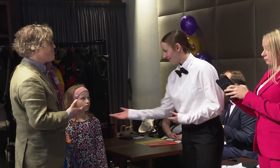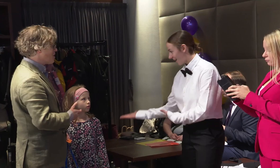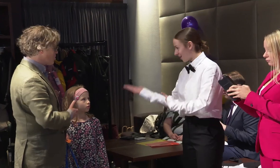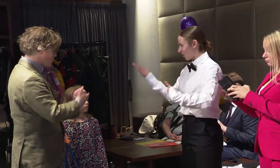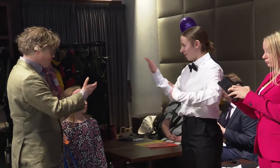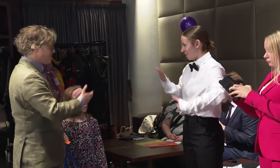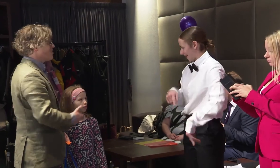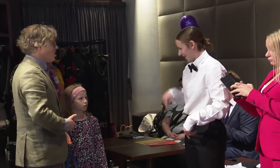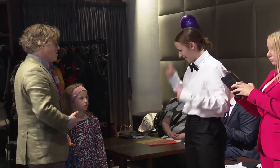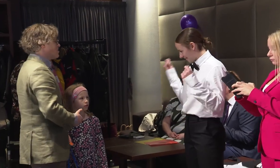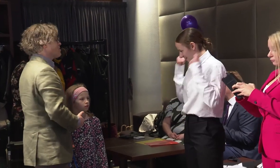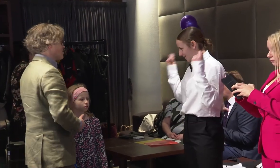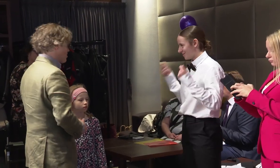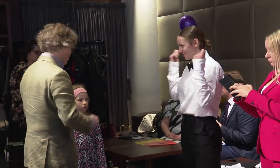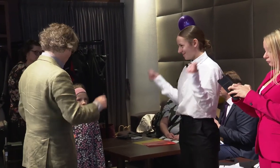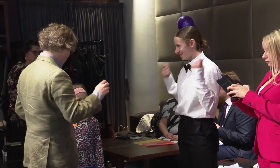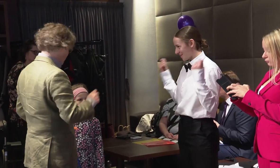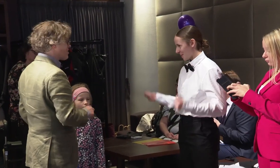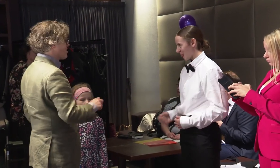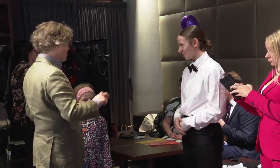Tervetuloa juhliin.